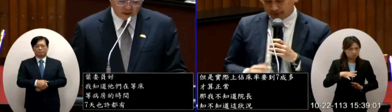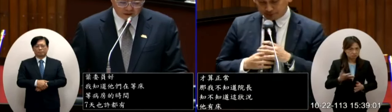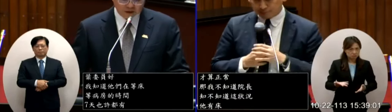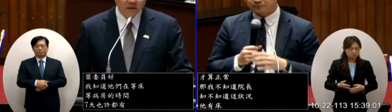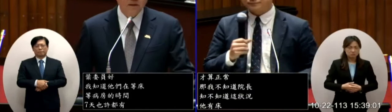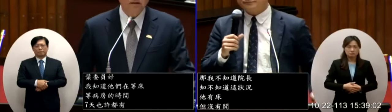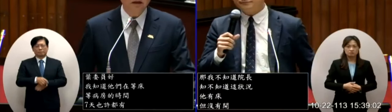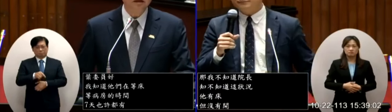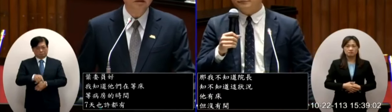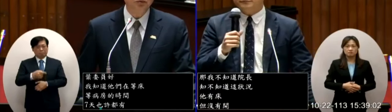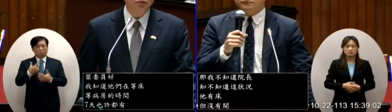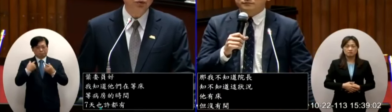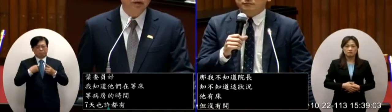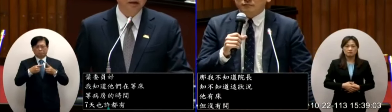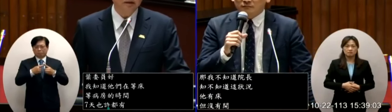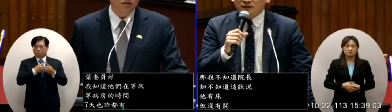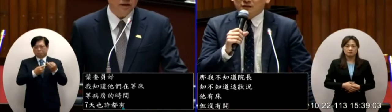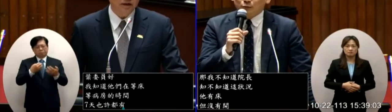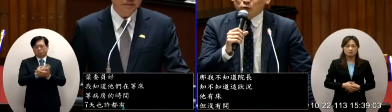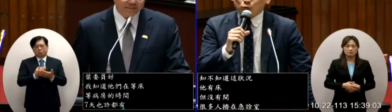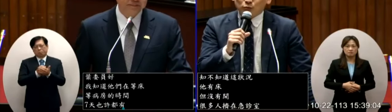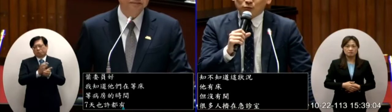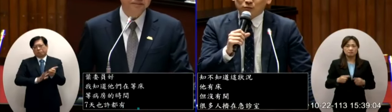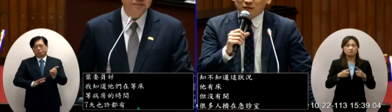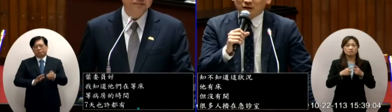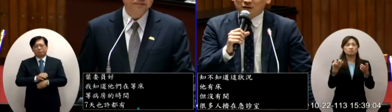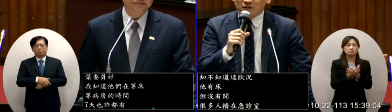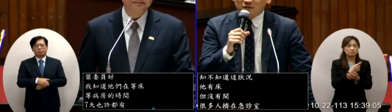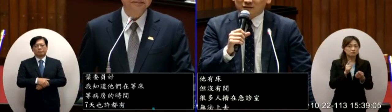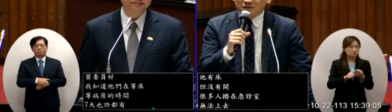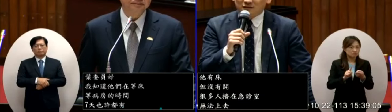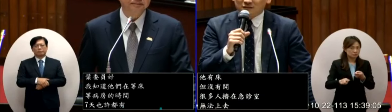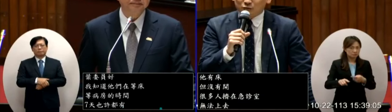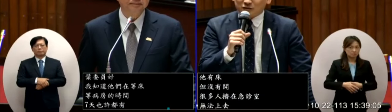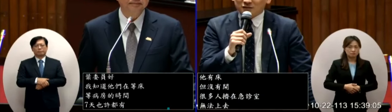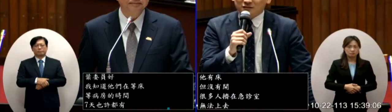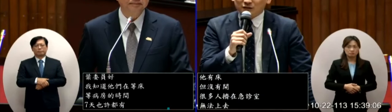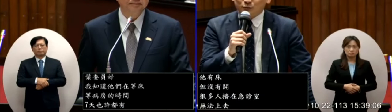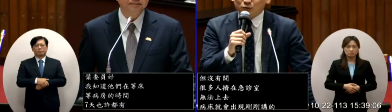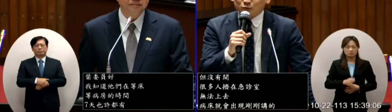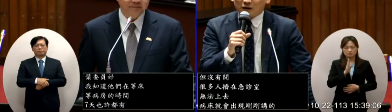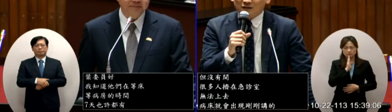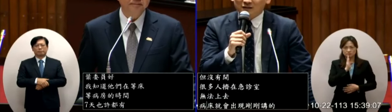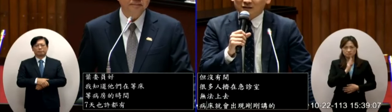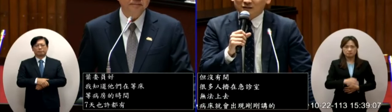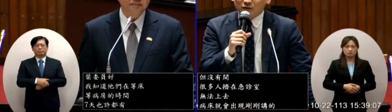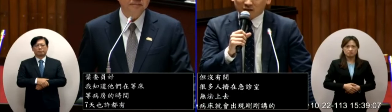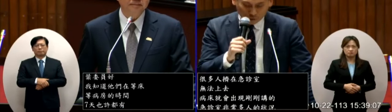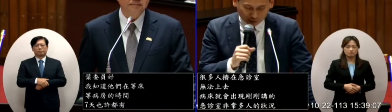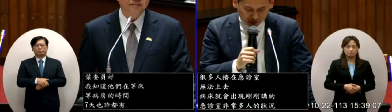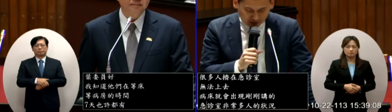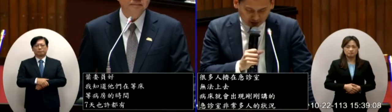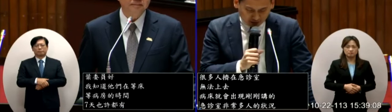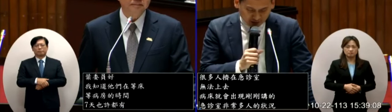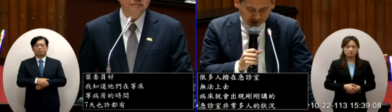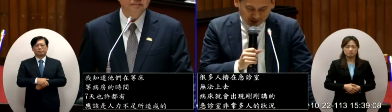應該是人力不足造成的 人力不足 那確實是人力不足 對 我有看到